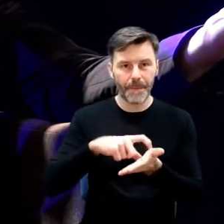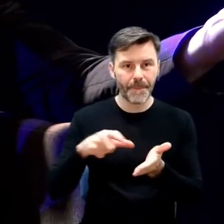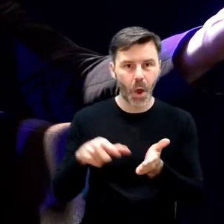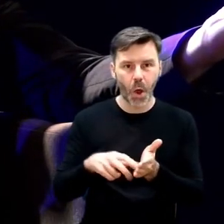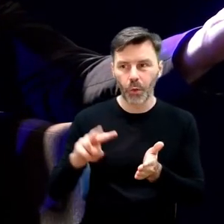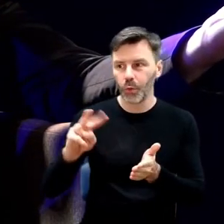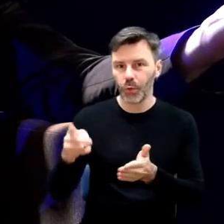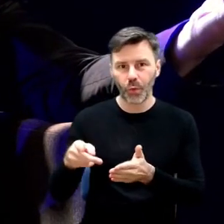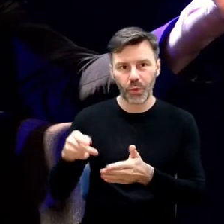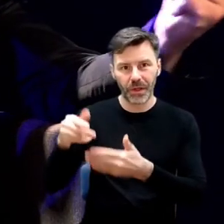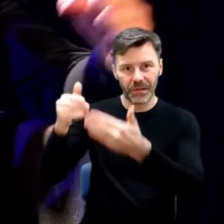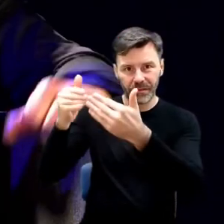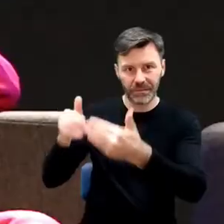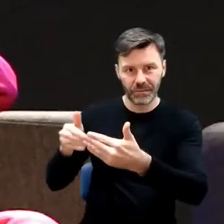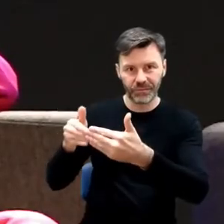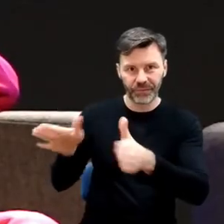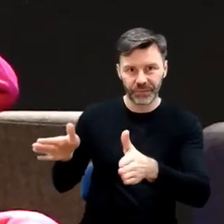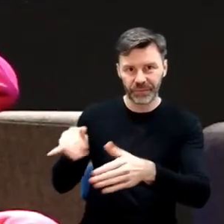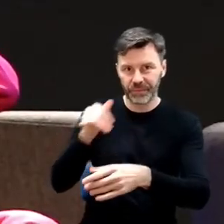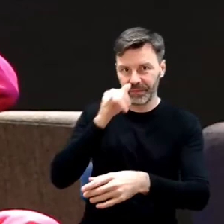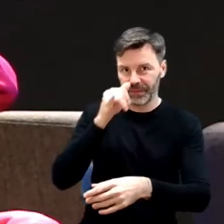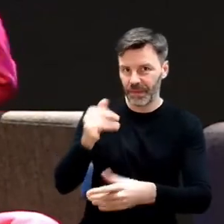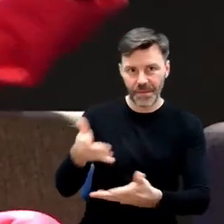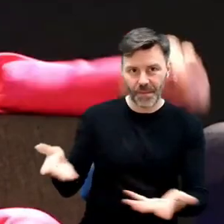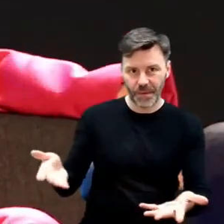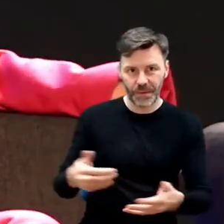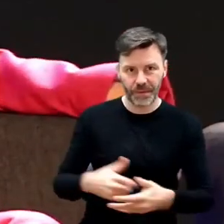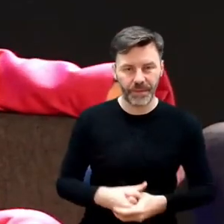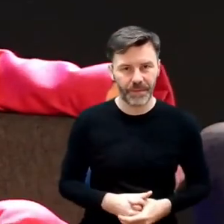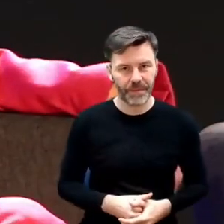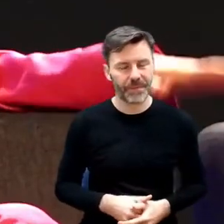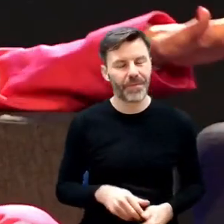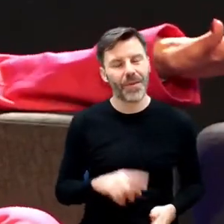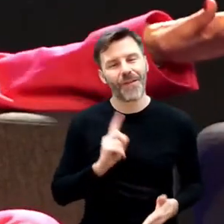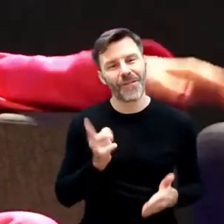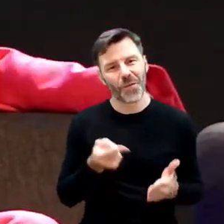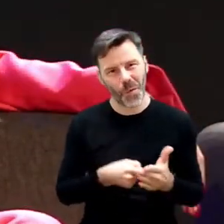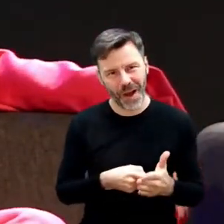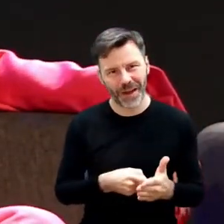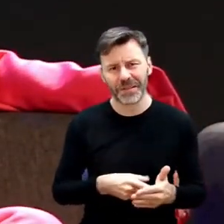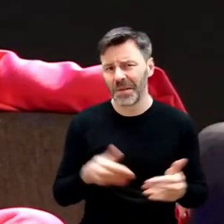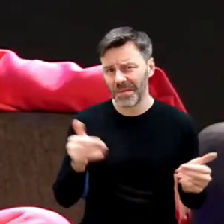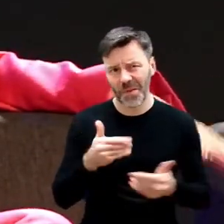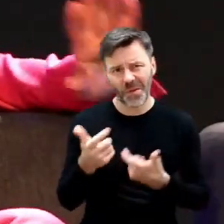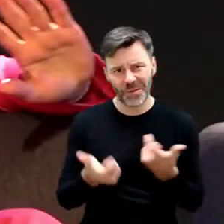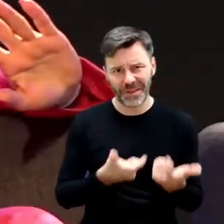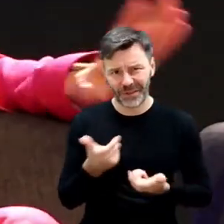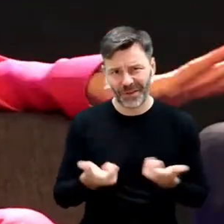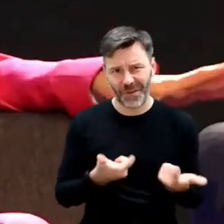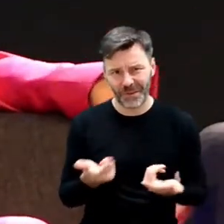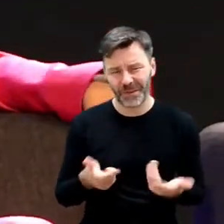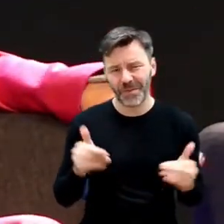Jak to wygląda? No właśnie. I to jest mit, który należy obalić, ale to chyba nie podczas tego panelu. Dobrze, w każdym razie jest to...